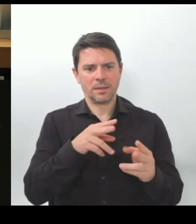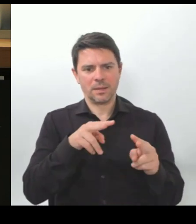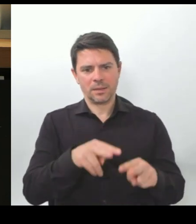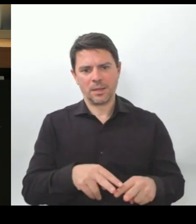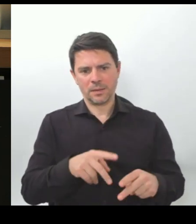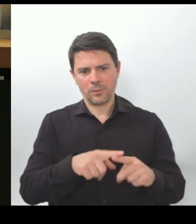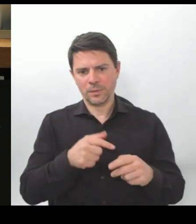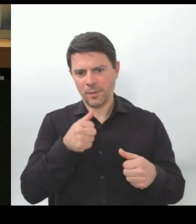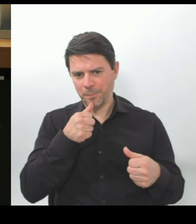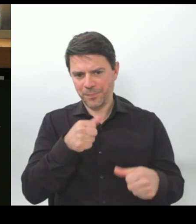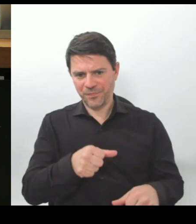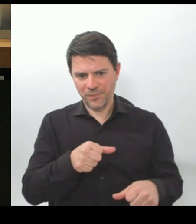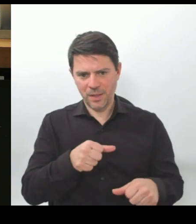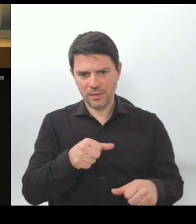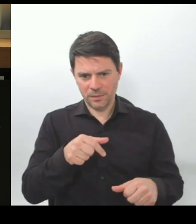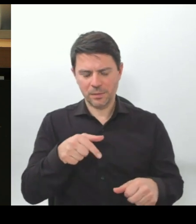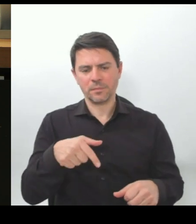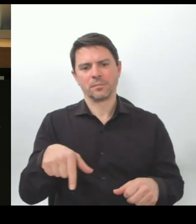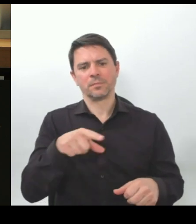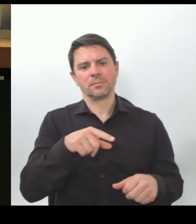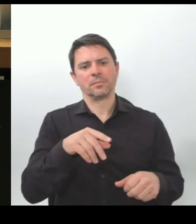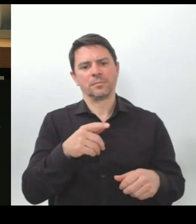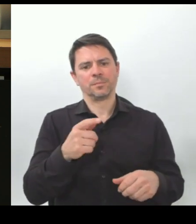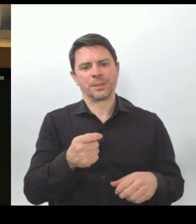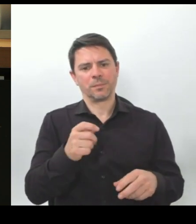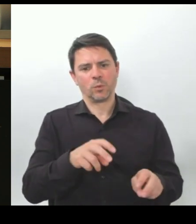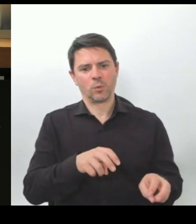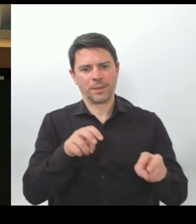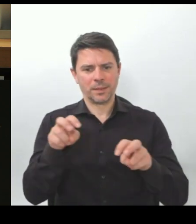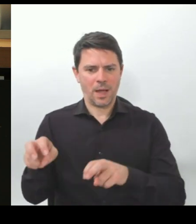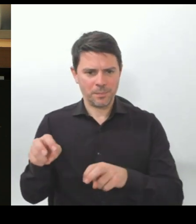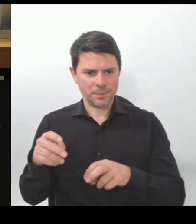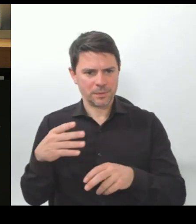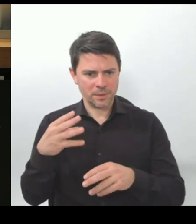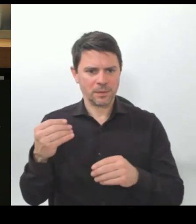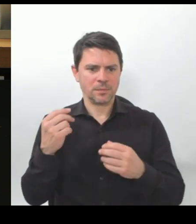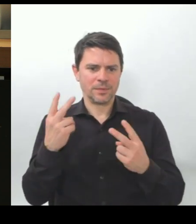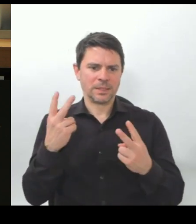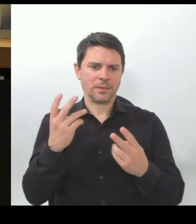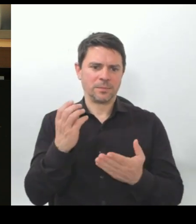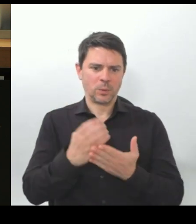und auch die Arbeits und tarifvertraglichen Bedingungen eingehalten werden.